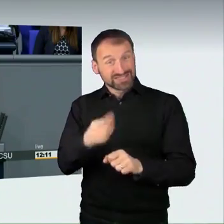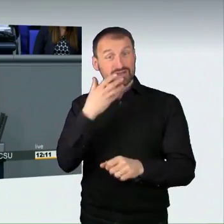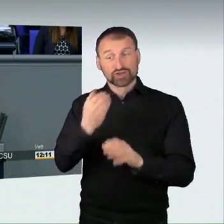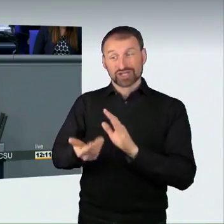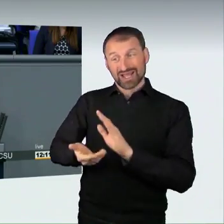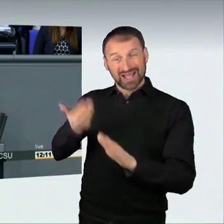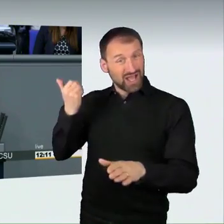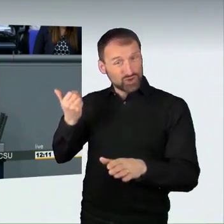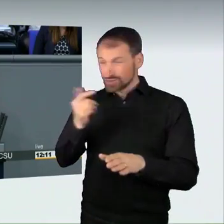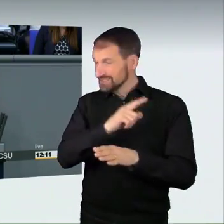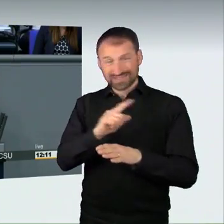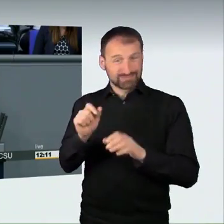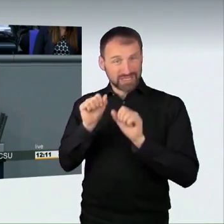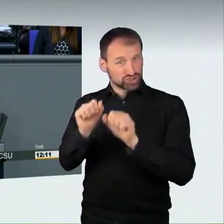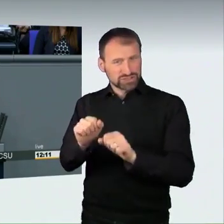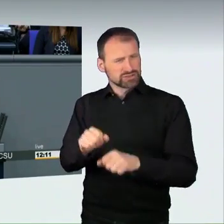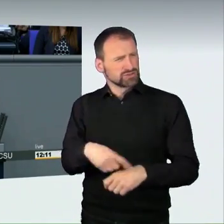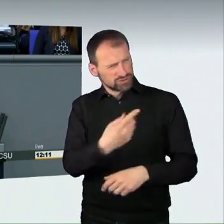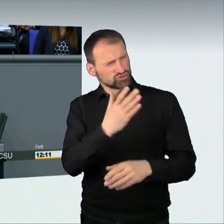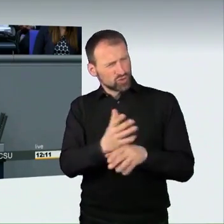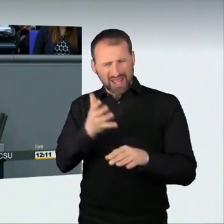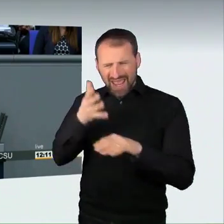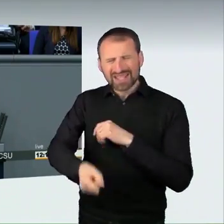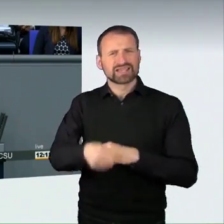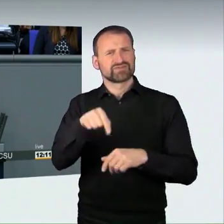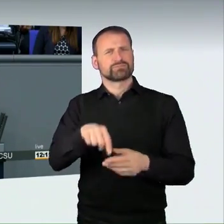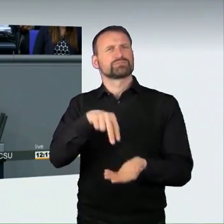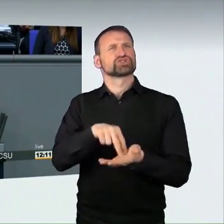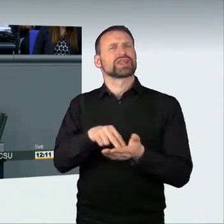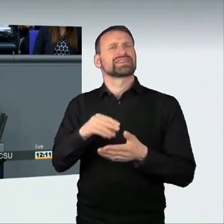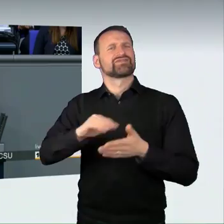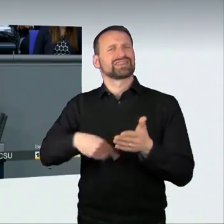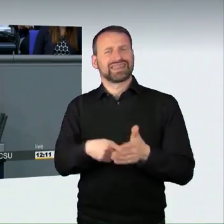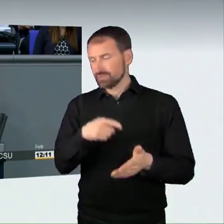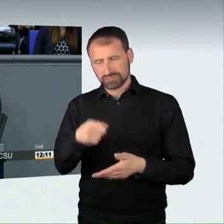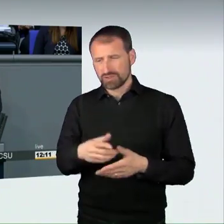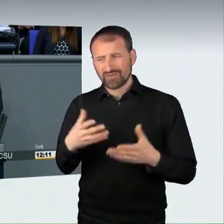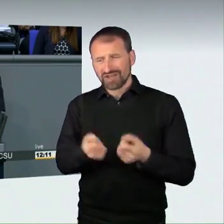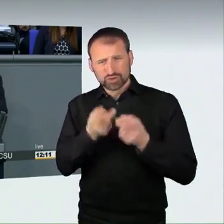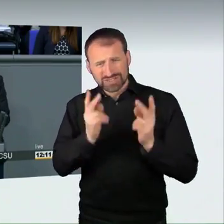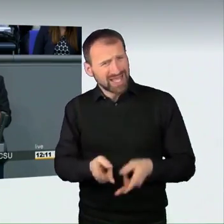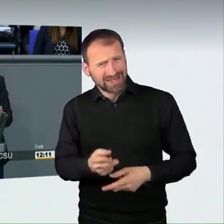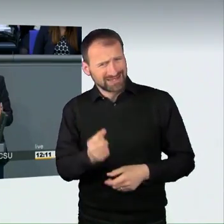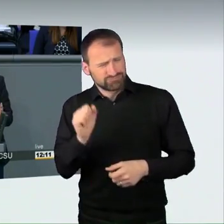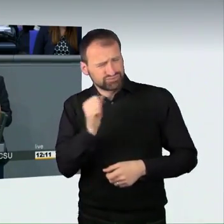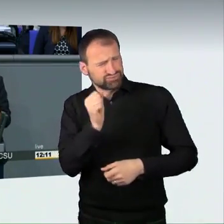weil Sie damit sozusagen auf die Situation zugreifen. Es entstünde also eine Rückwirkungsproblematik, die verfassungsrechtlich höchst problematisch ist. Dafür gibt es keine Rechtfertigung.